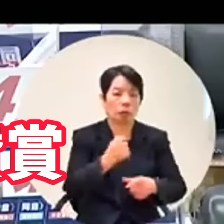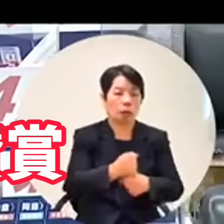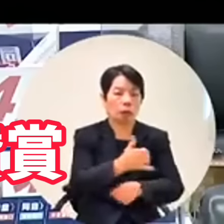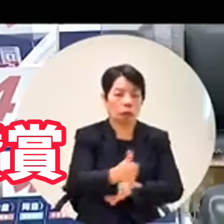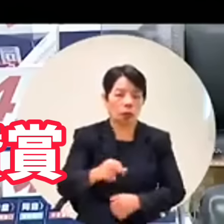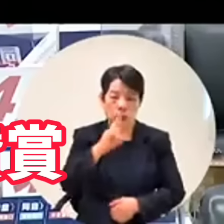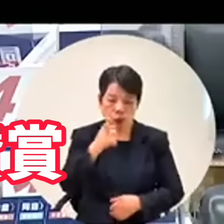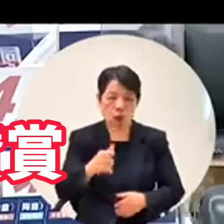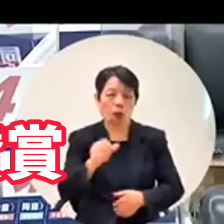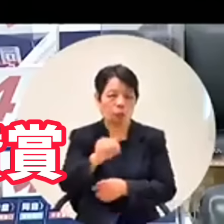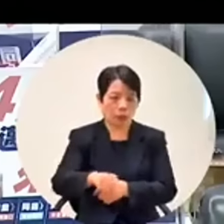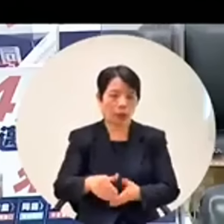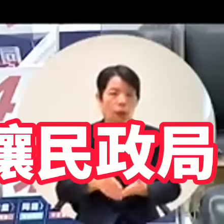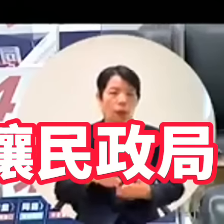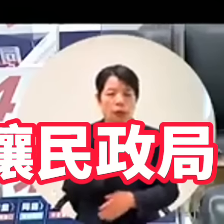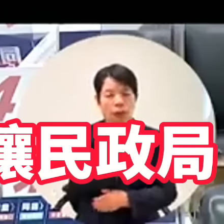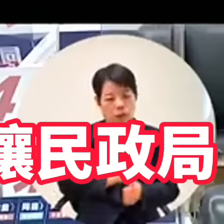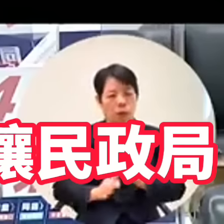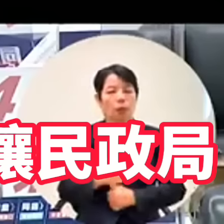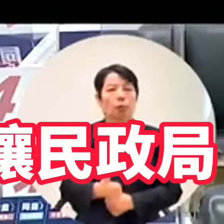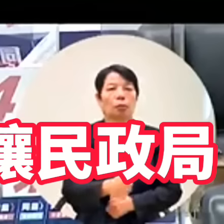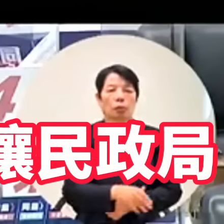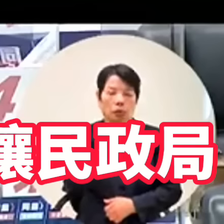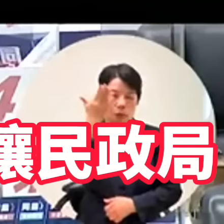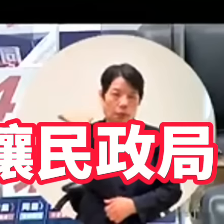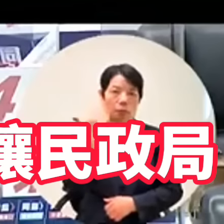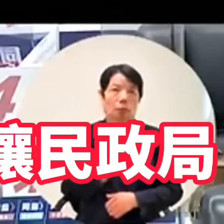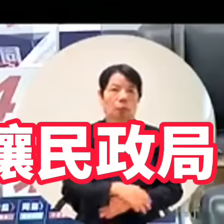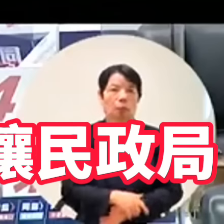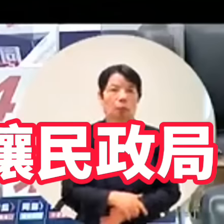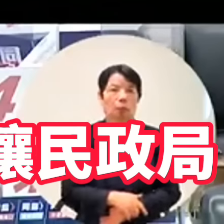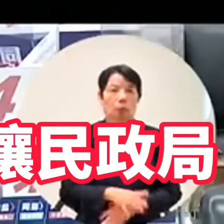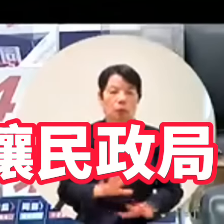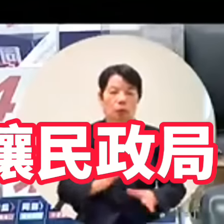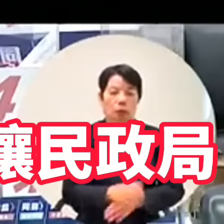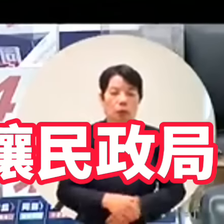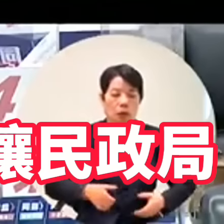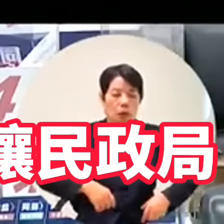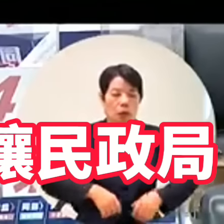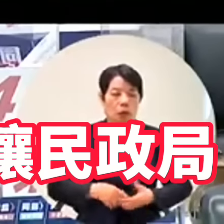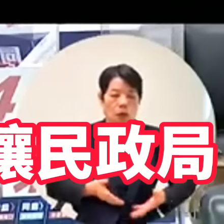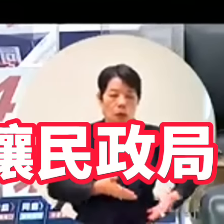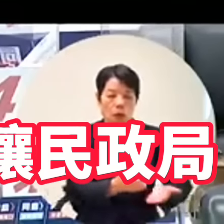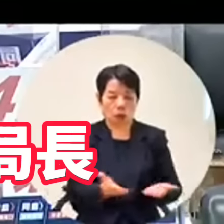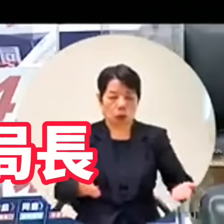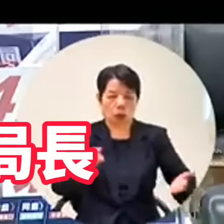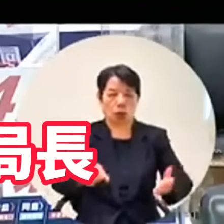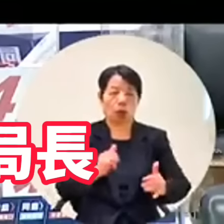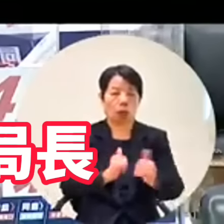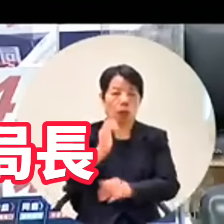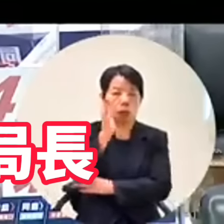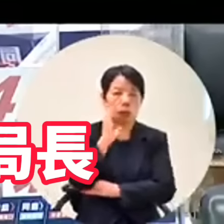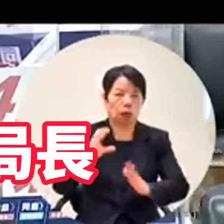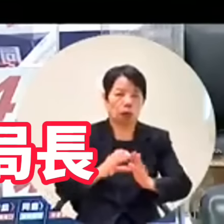這個態度我贊賞 可是你過去的涉貪讓民政局 當時已經是嚴局長